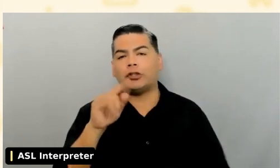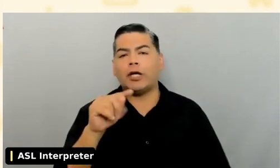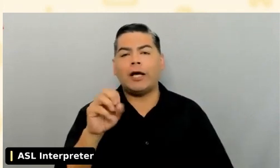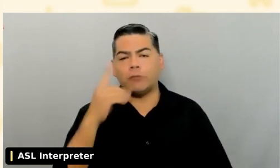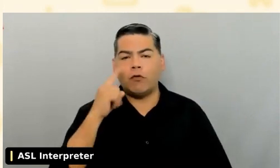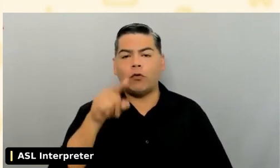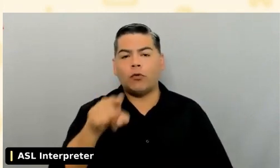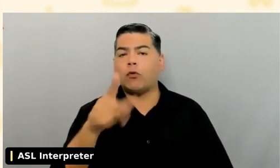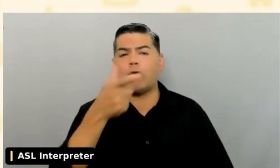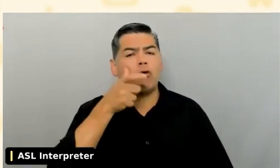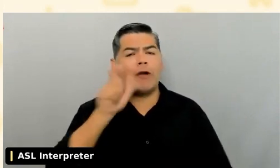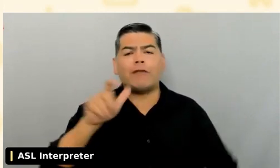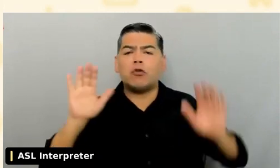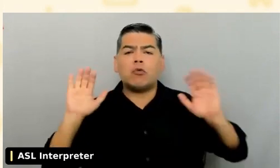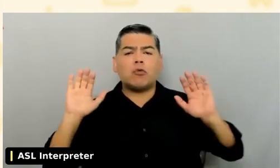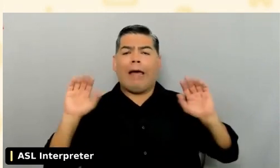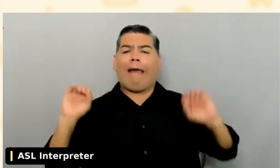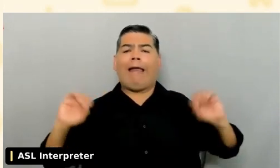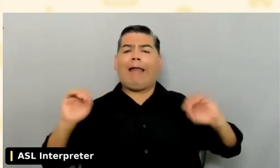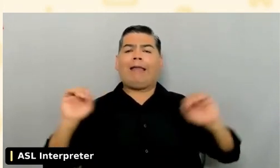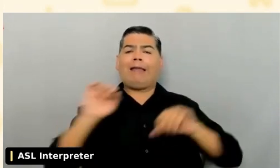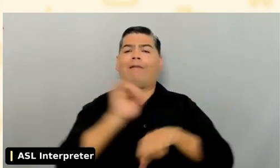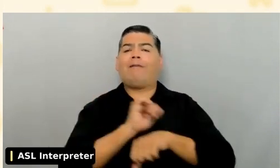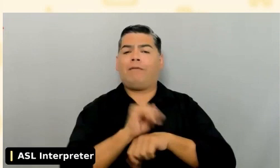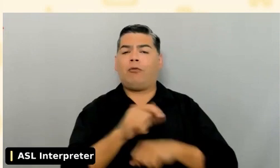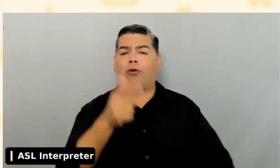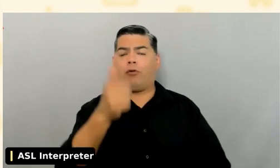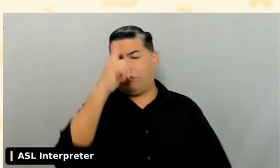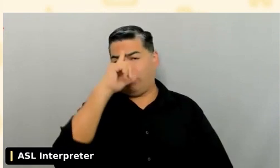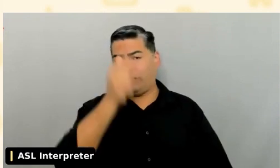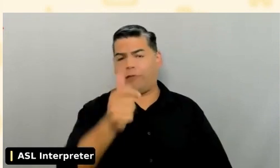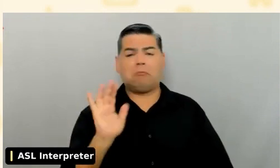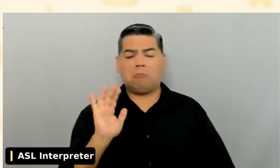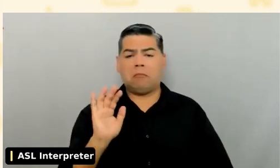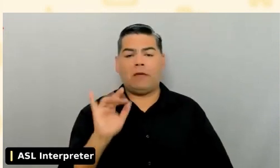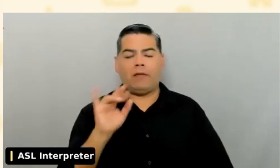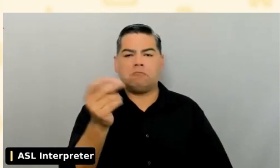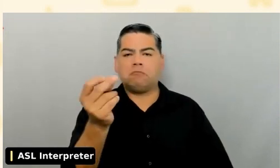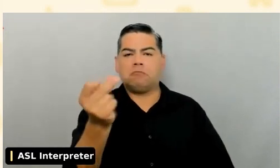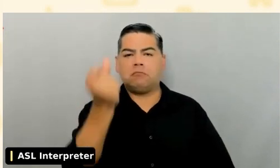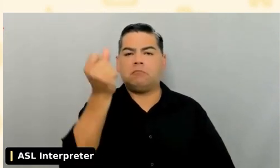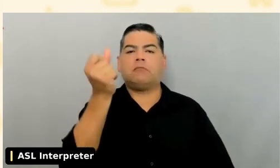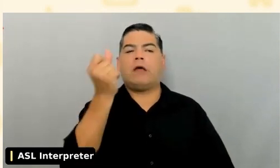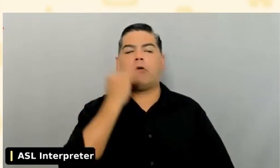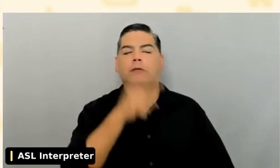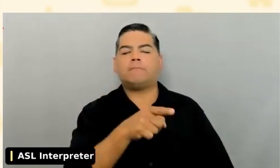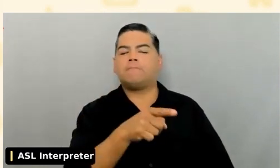No tienes que hacer nada del trabajo tú mismo. Eso es un poco de trampa, es algo que todos buscan